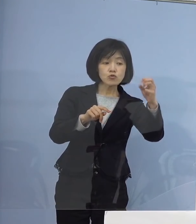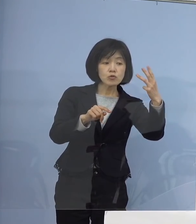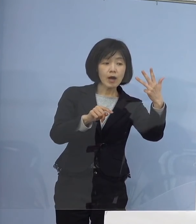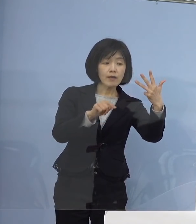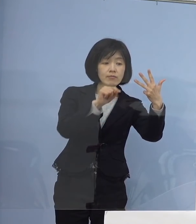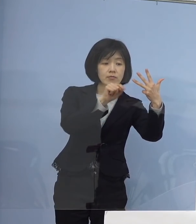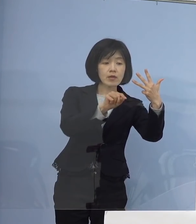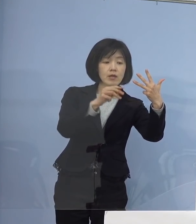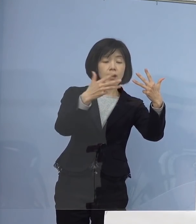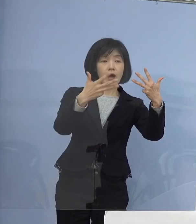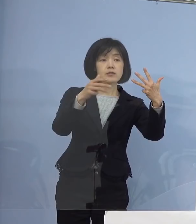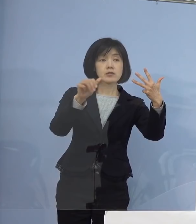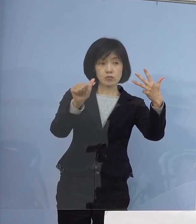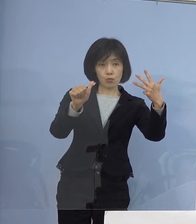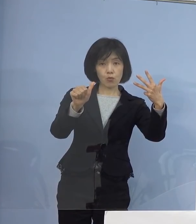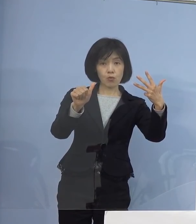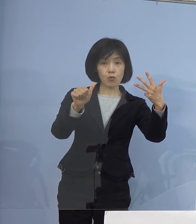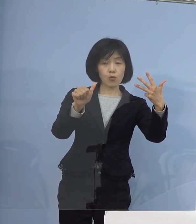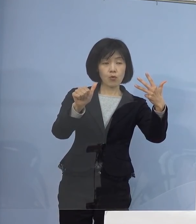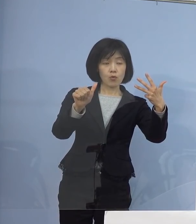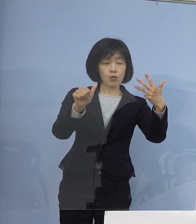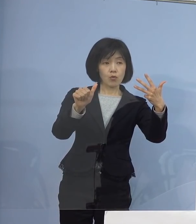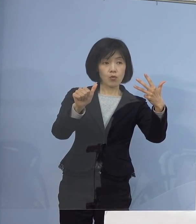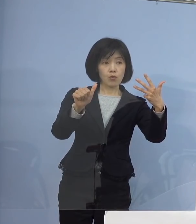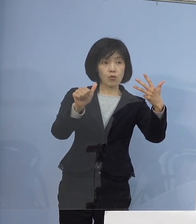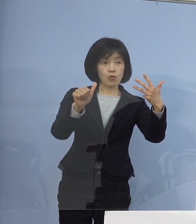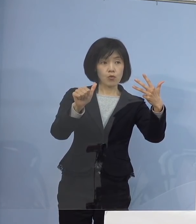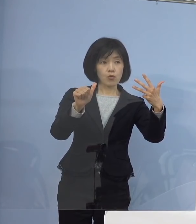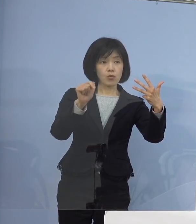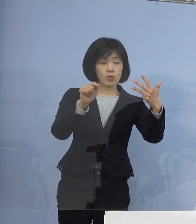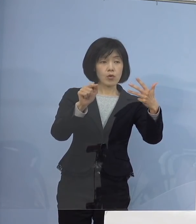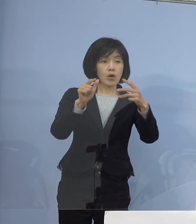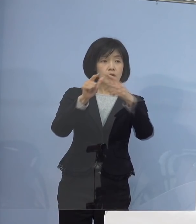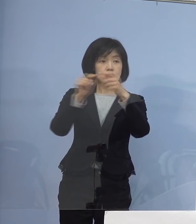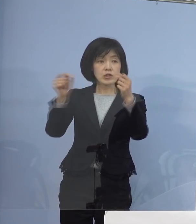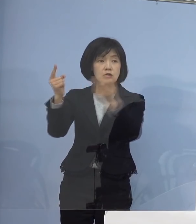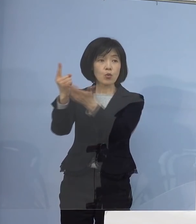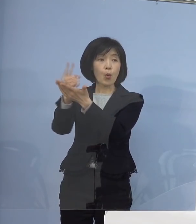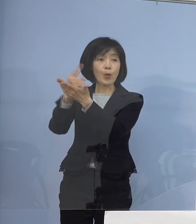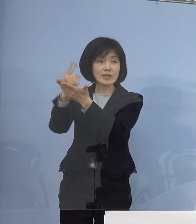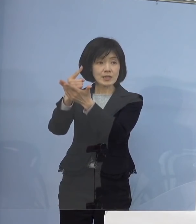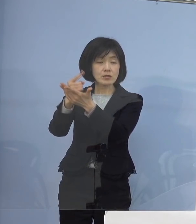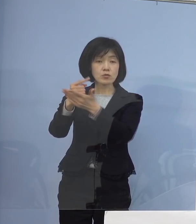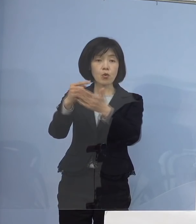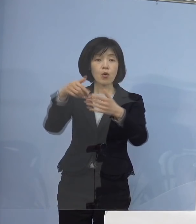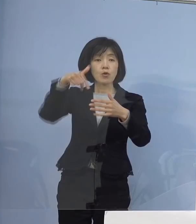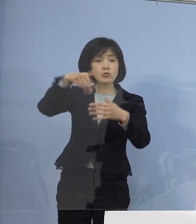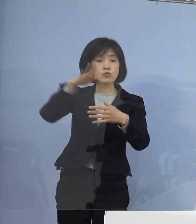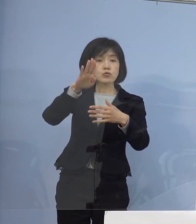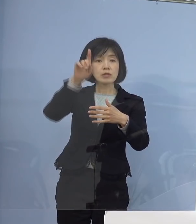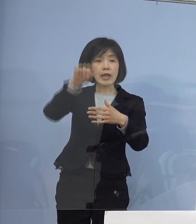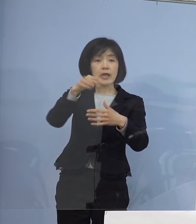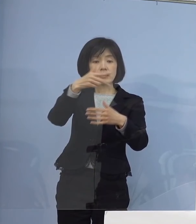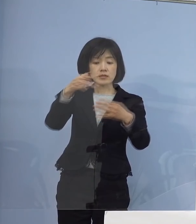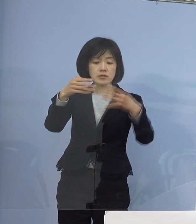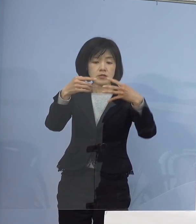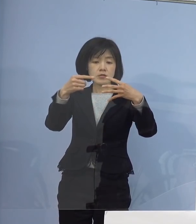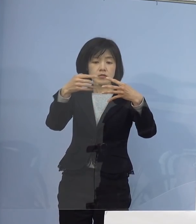要するに初めて国の指針の 「ステージ4」に突入したということになるんですか